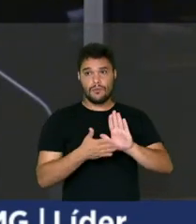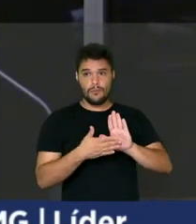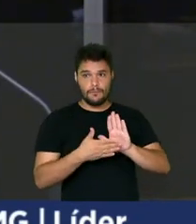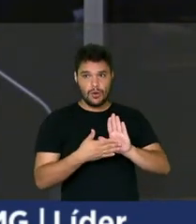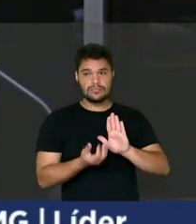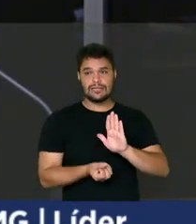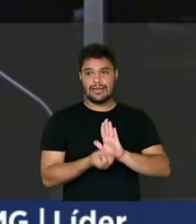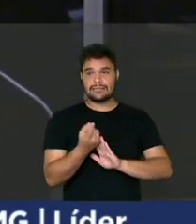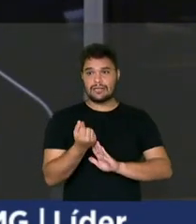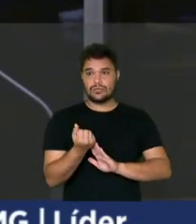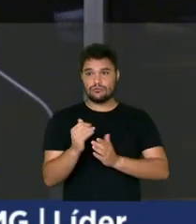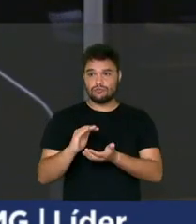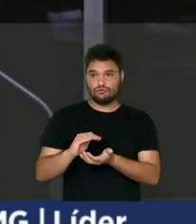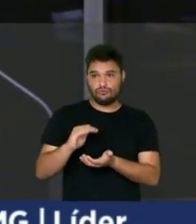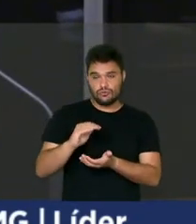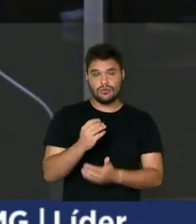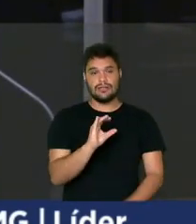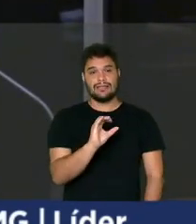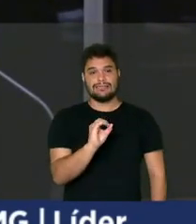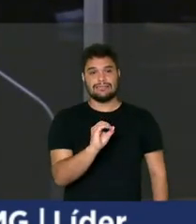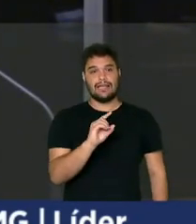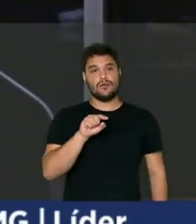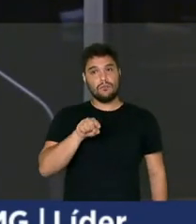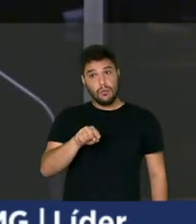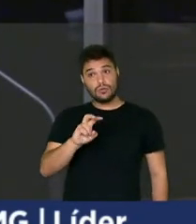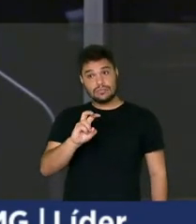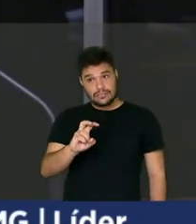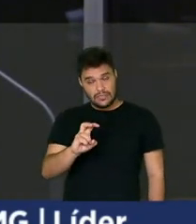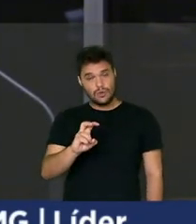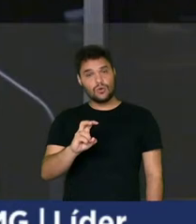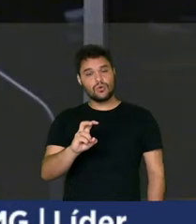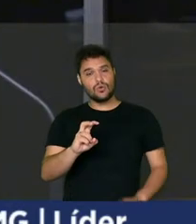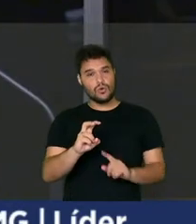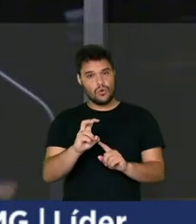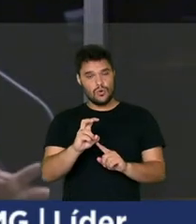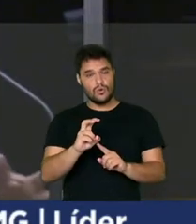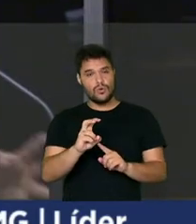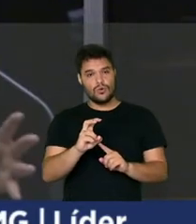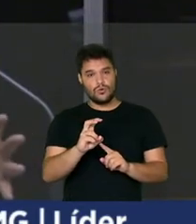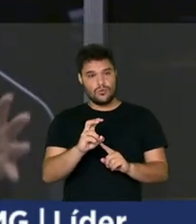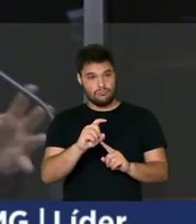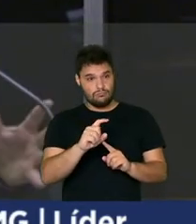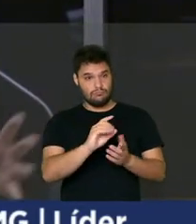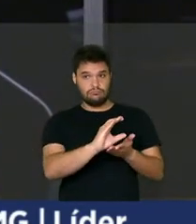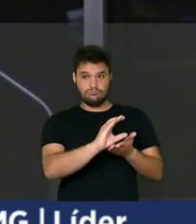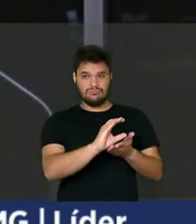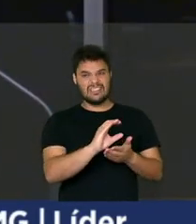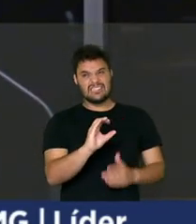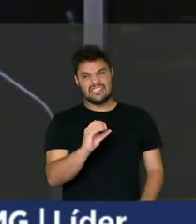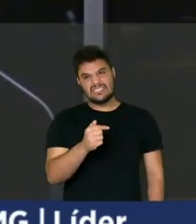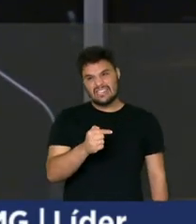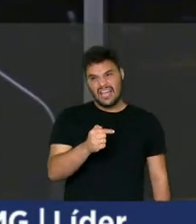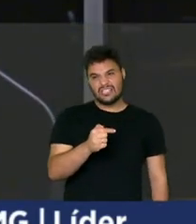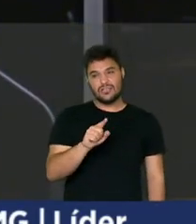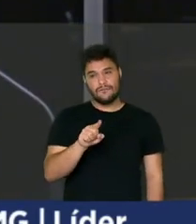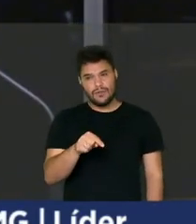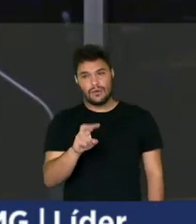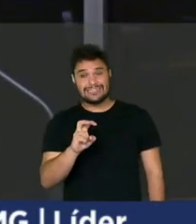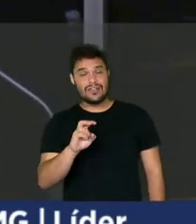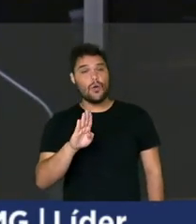APRESENTOU A PROPOSTA DE CRIAÇÃO DO FUNDO, COM 0,5 DAS VERMBAS INSTITUCIONAIS DO